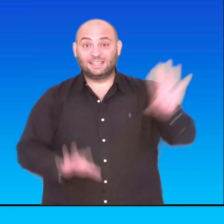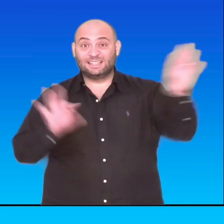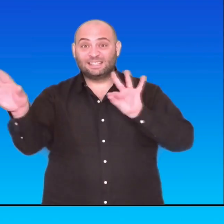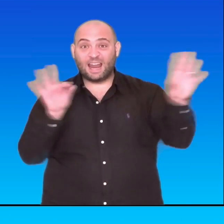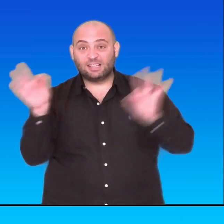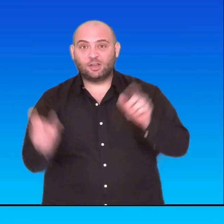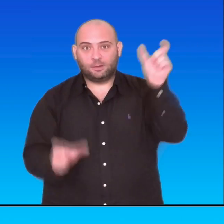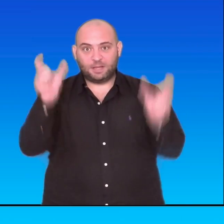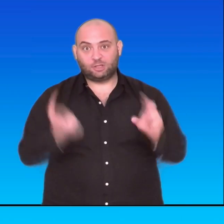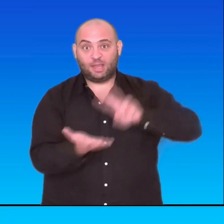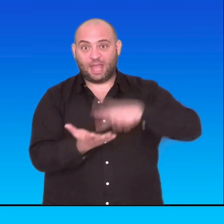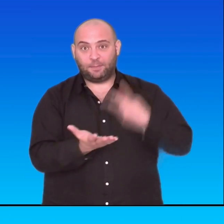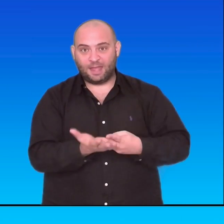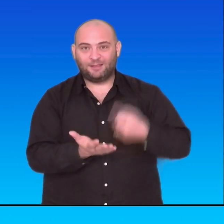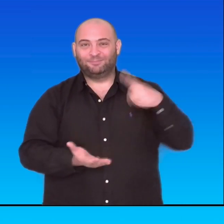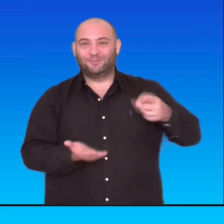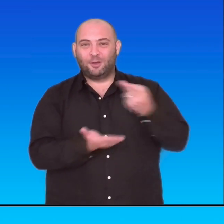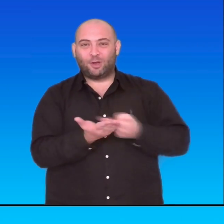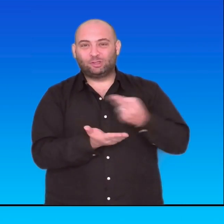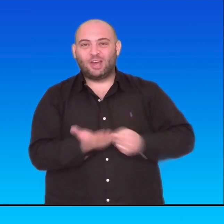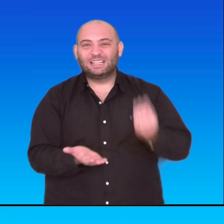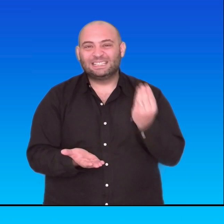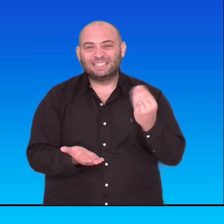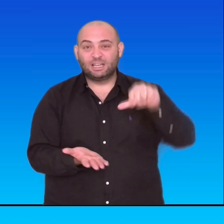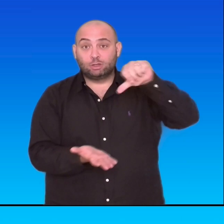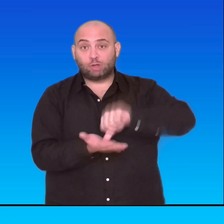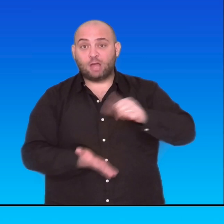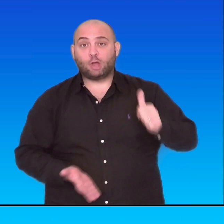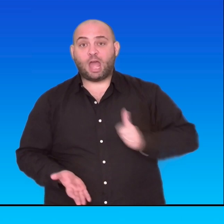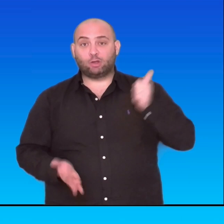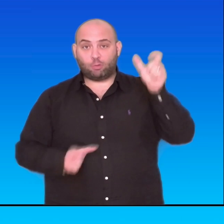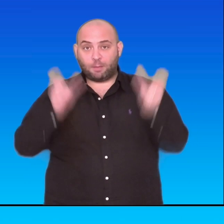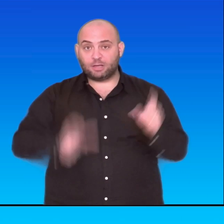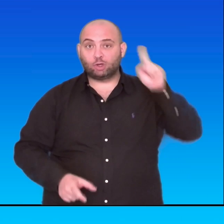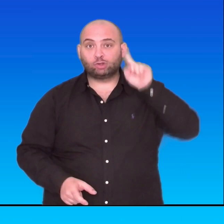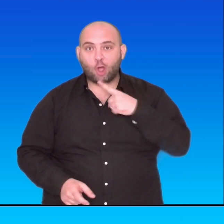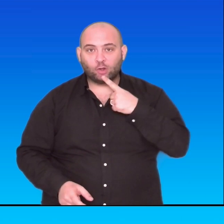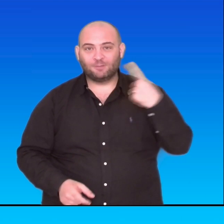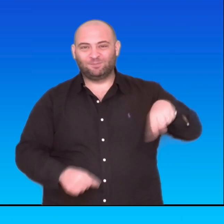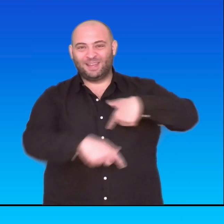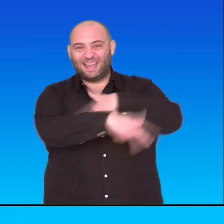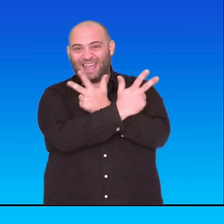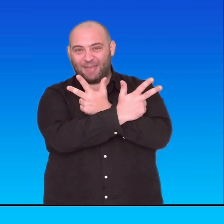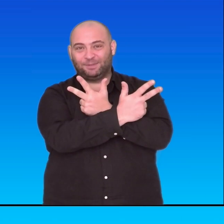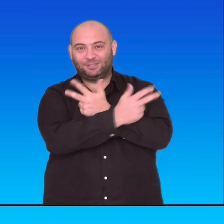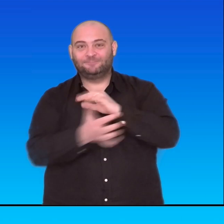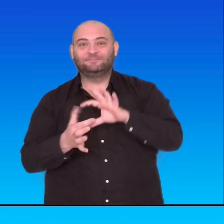L' avviso di selezione Interpreti LIS progetto Centro per l'Autonomia per la Persona Sorda (CAPS)